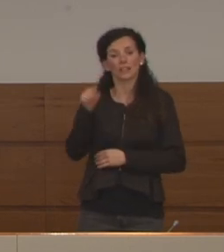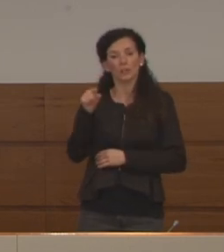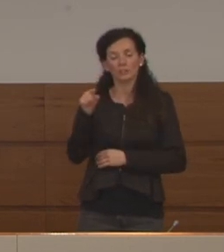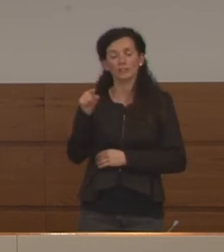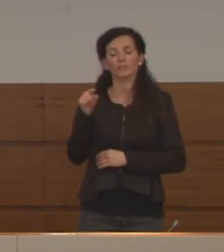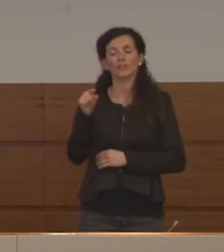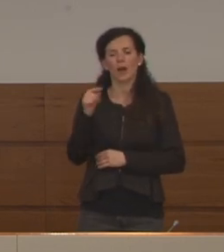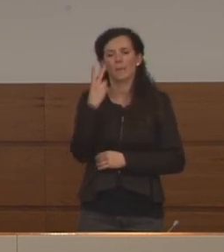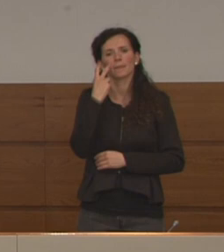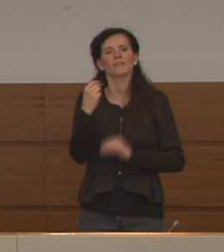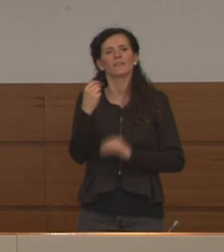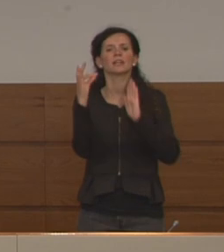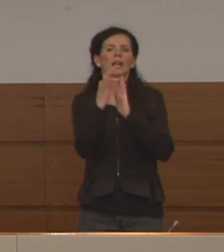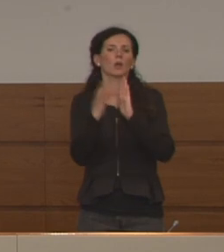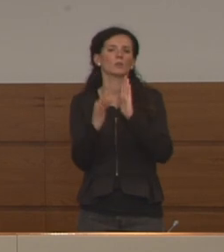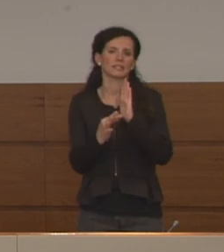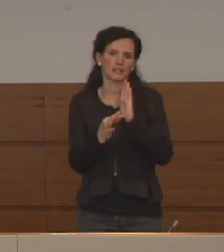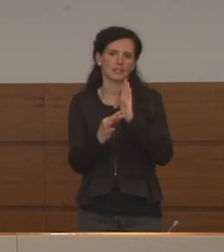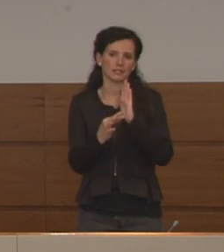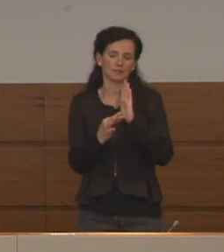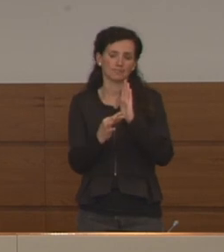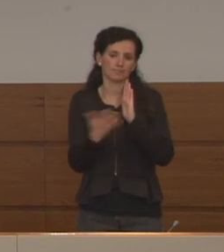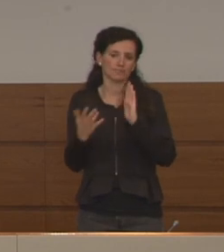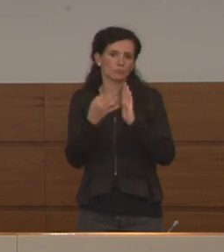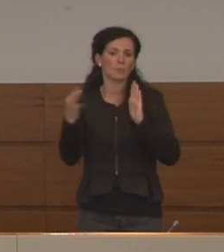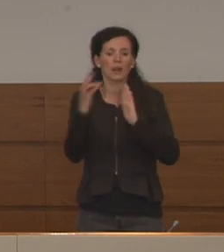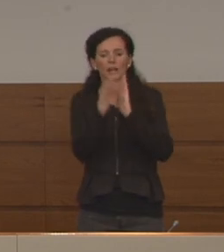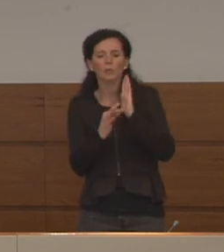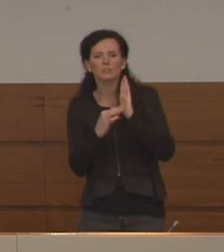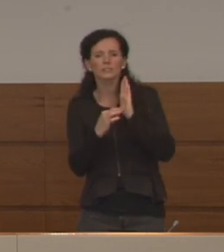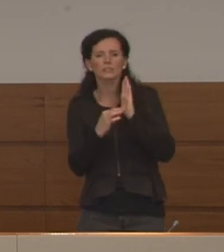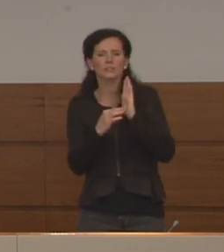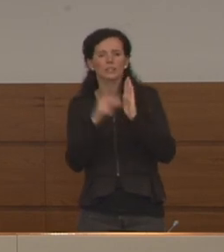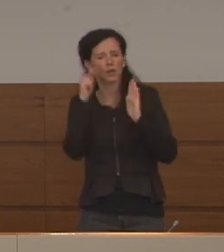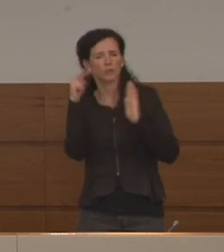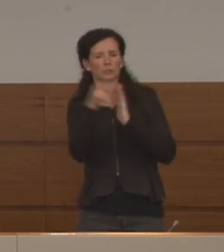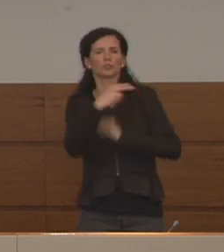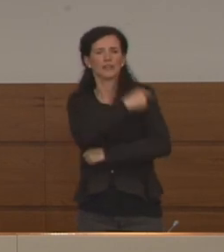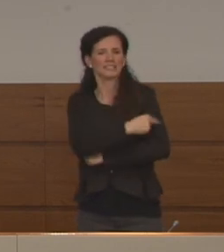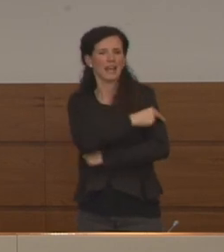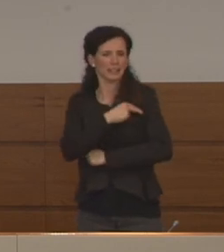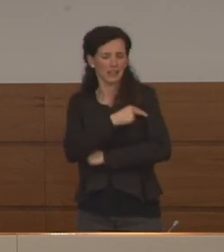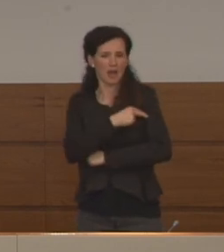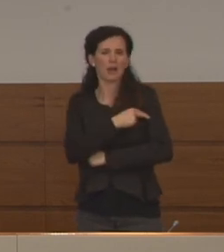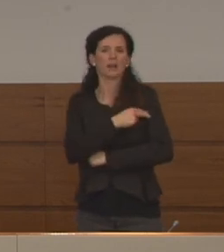punto di vista sanitario. Quindi la capacità del sistema di